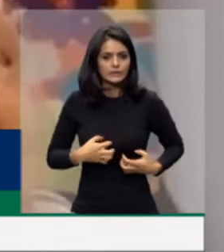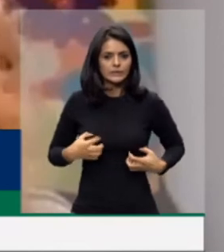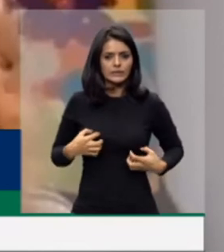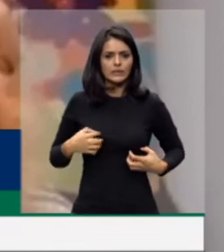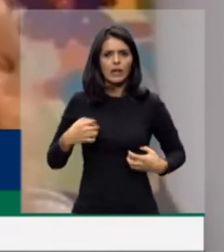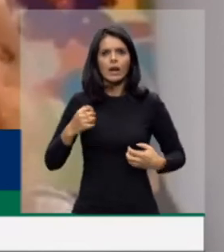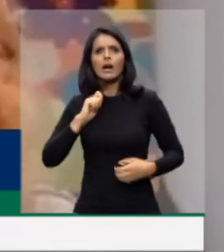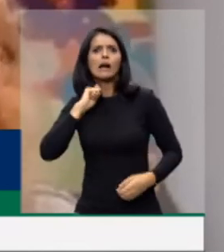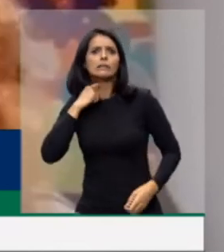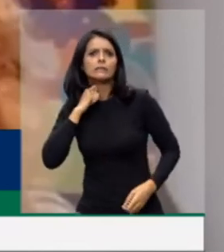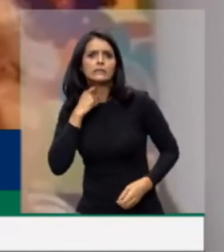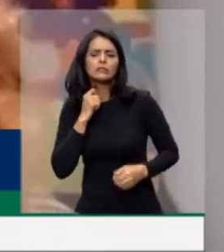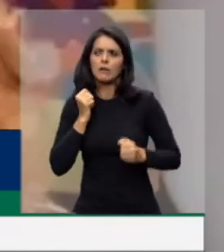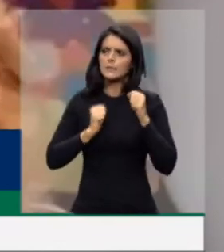PAÍS, TRATADO QUE HOJE AFLIGE E RESPONDENDO A PERGUNTA DO